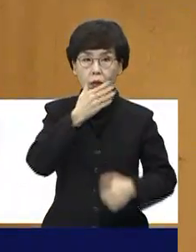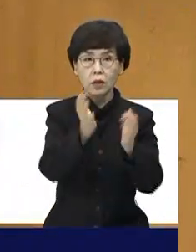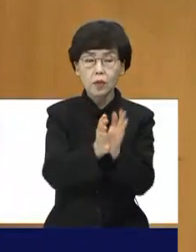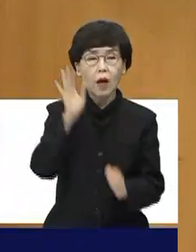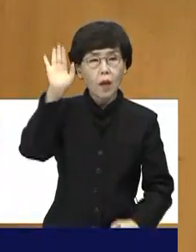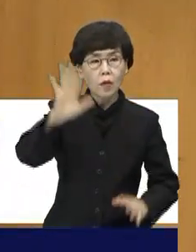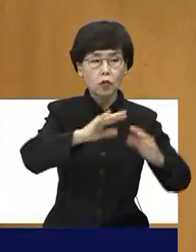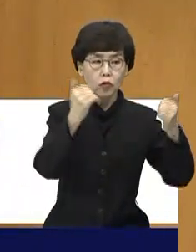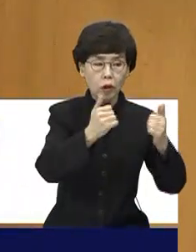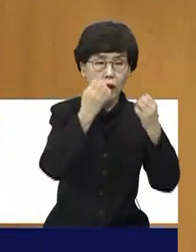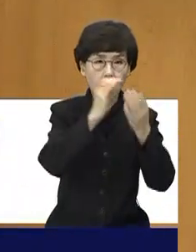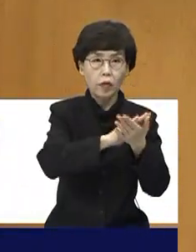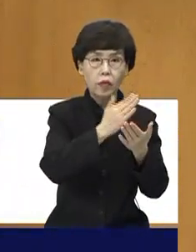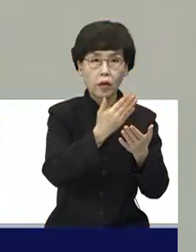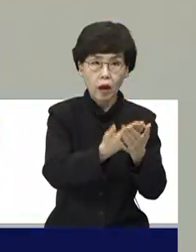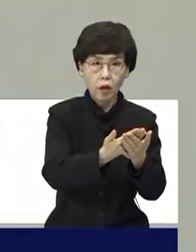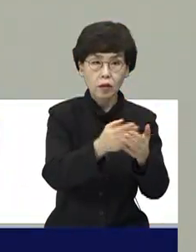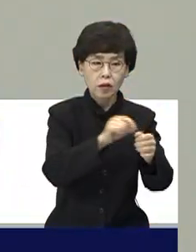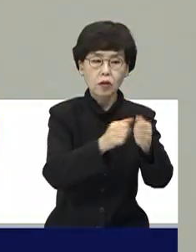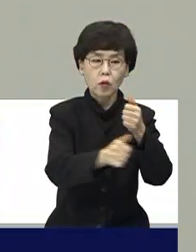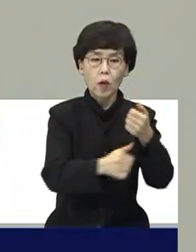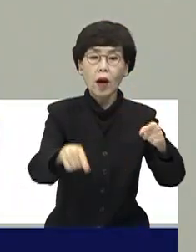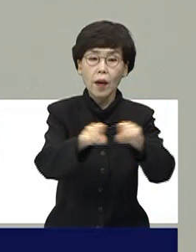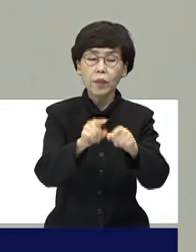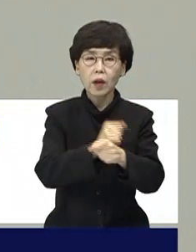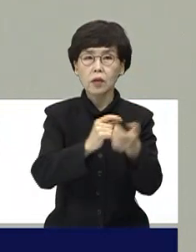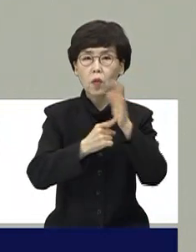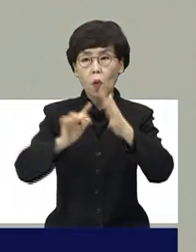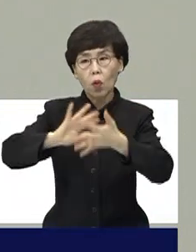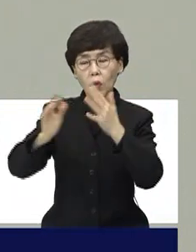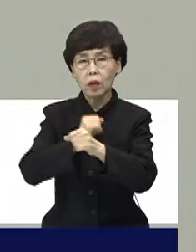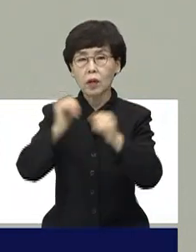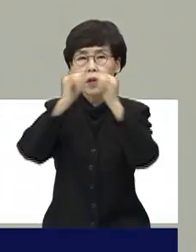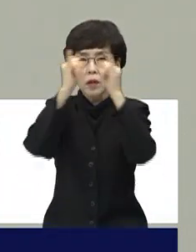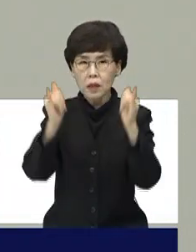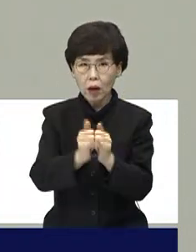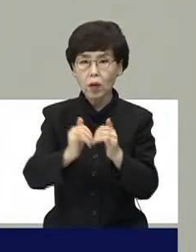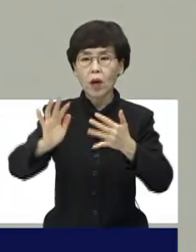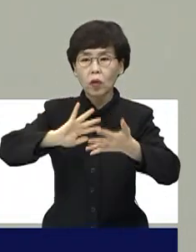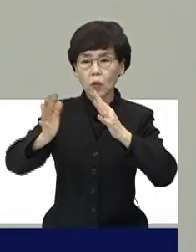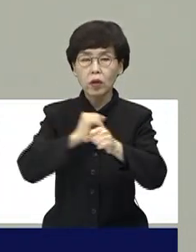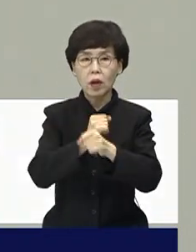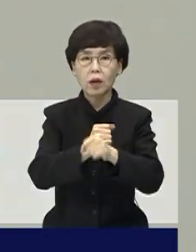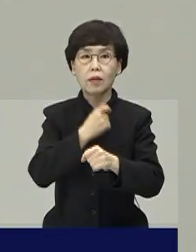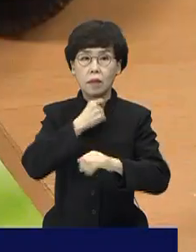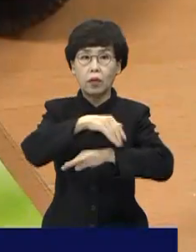보건복지부는 앞으로 국회 연금개혁특위와 협의해 공론화를 통한 사회적 논의를 추진하는 계획을 밝혔지만 국회와